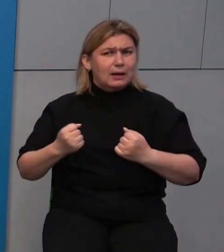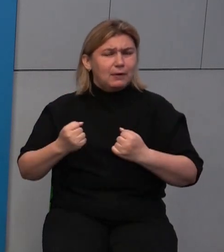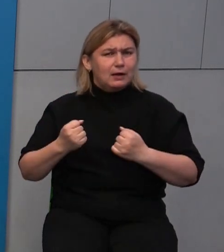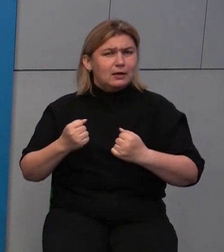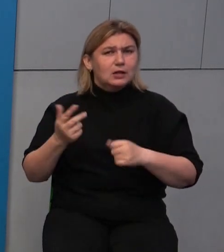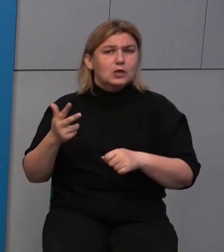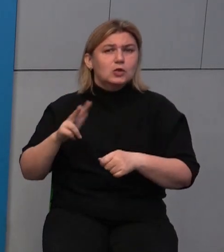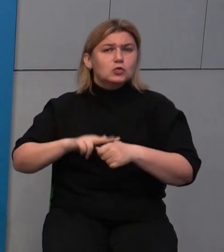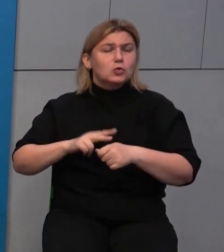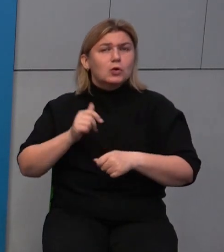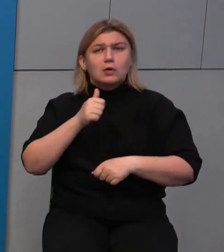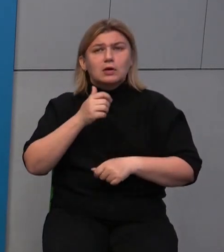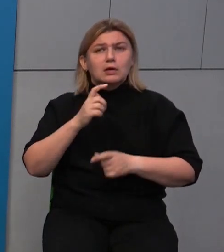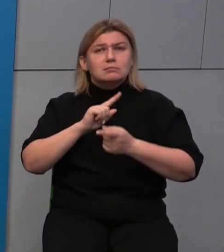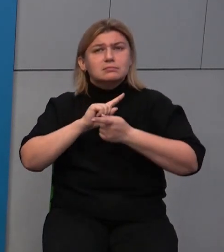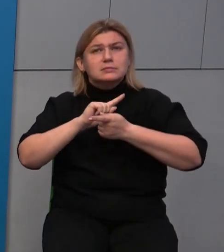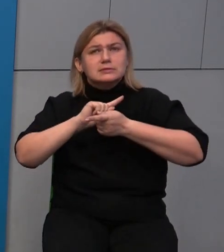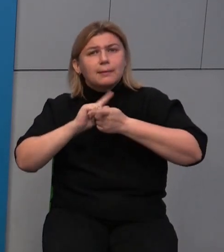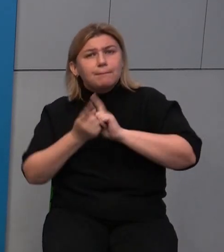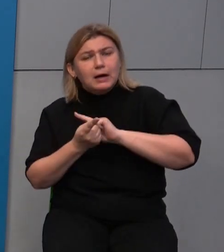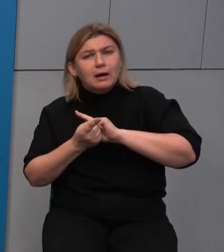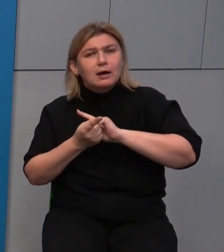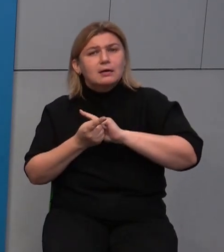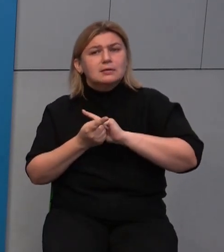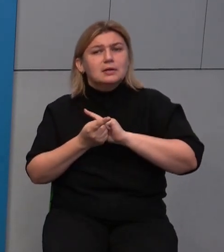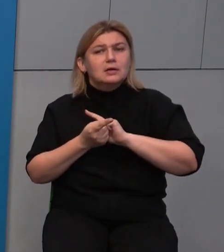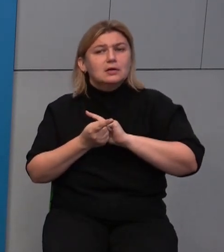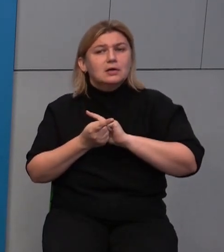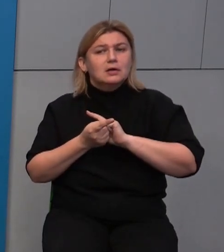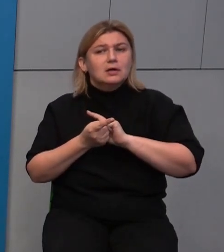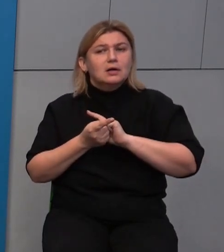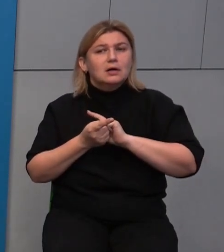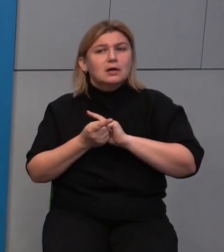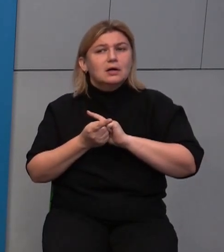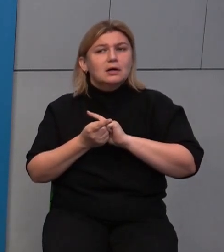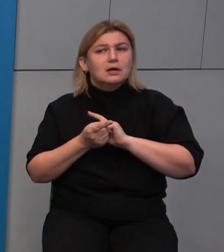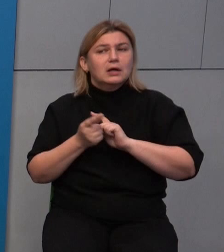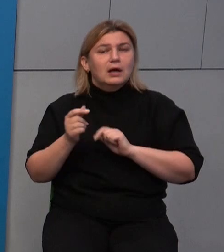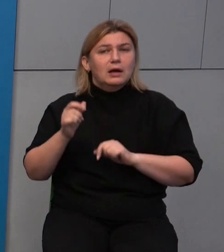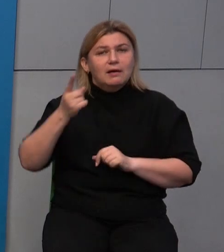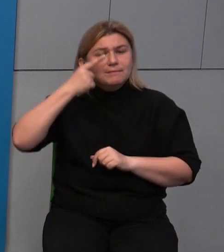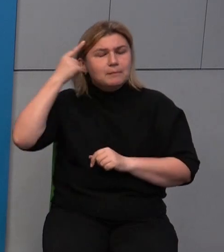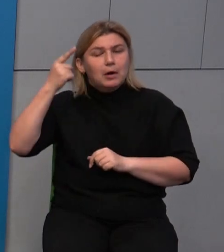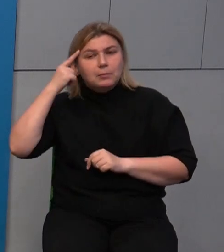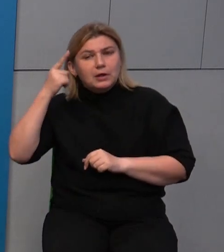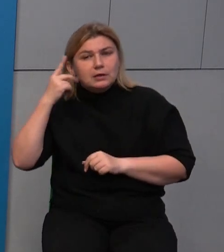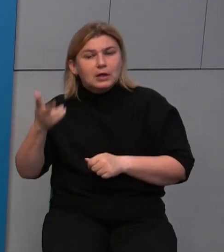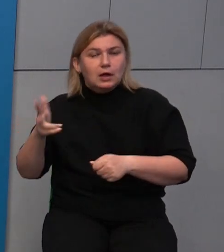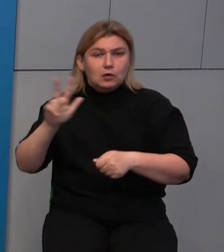i tej próby zrobienia z tego jakiegoś wspomnienia, które da się opowiedzieć.